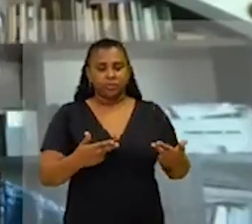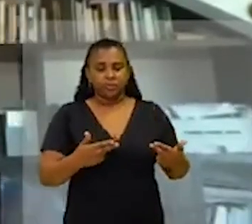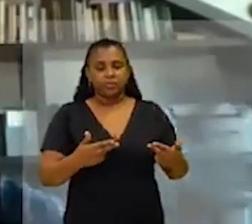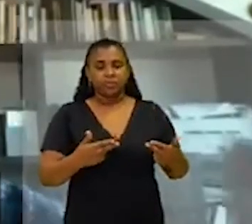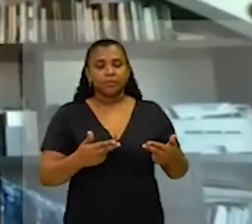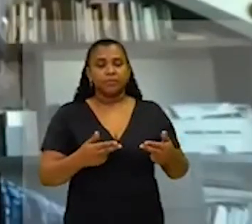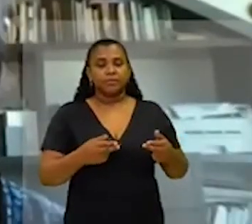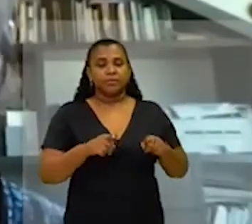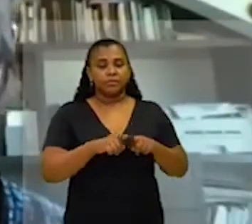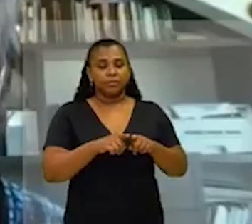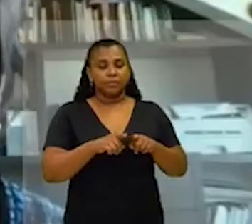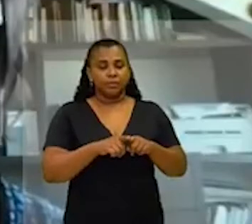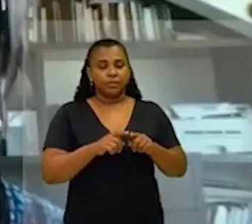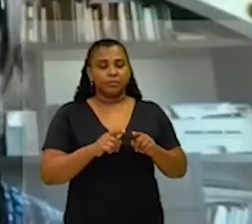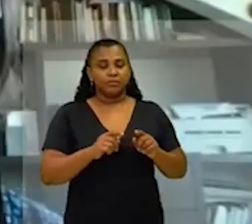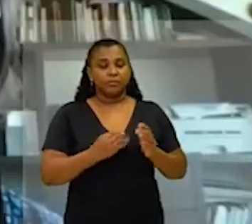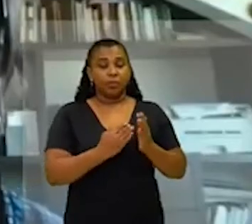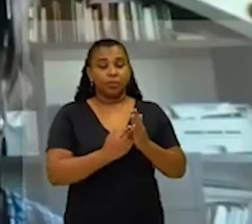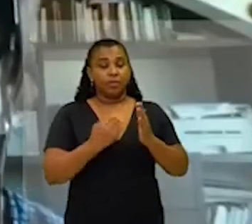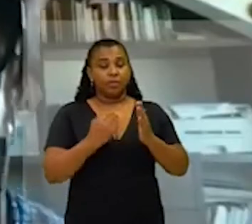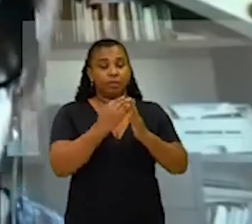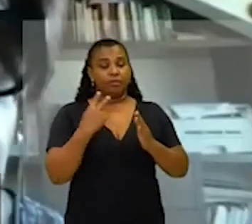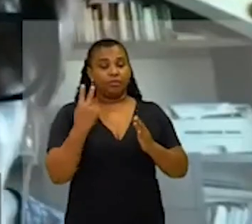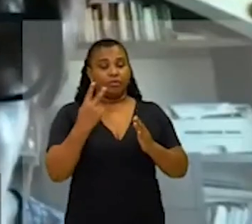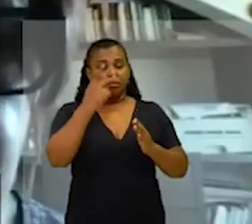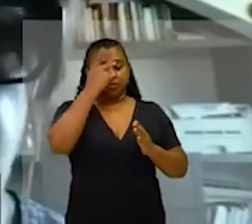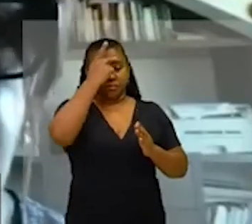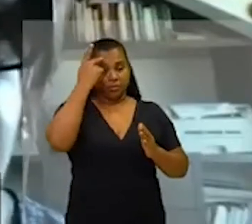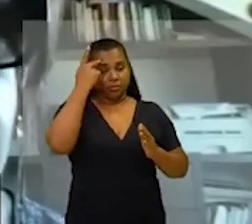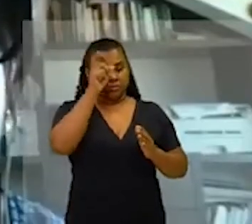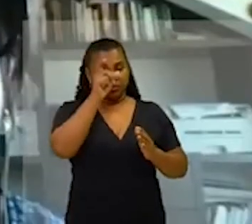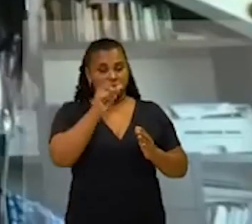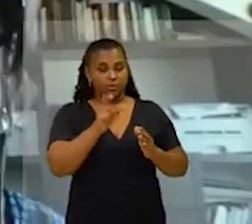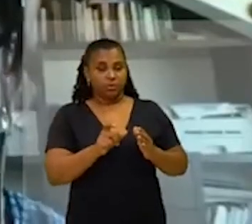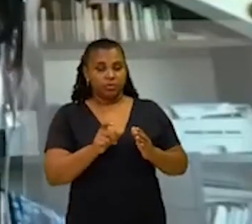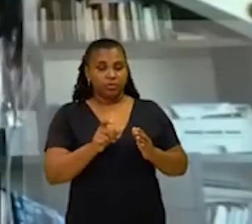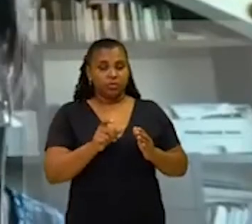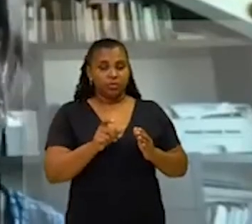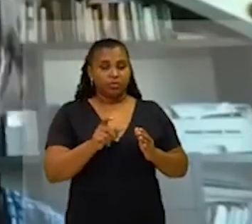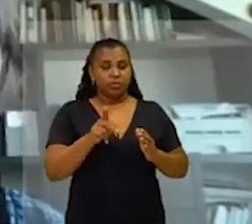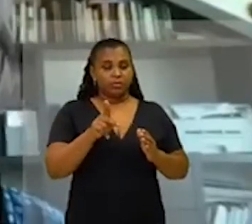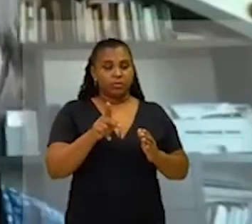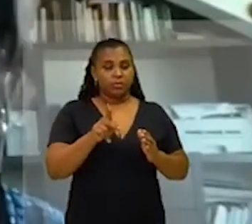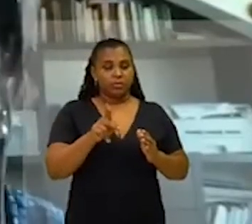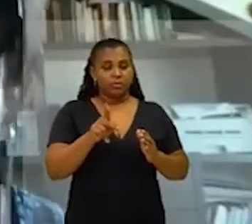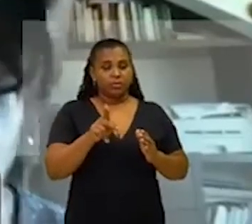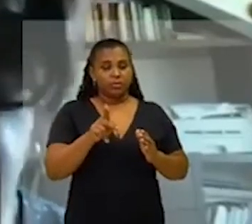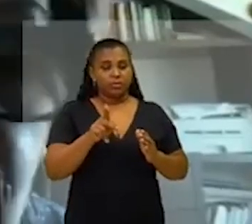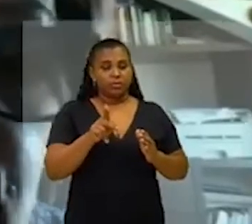nominais que é uma discussão que já conceitual na área da Ciência Política na em valores nominais de